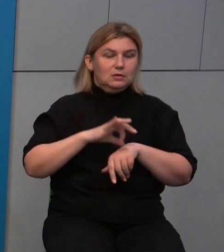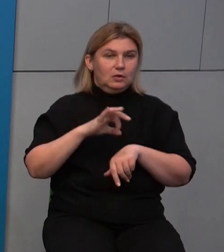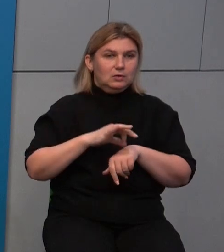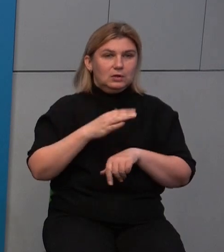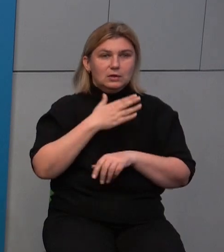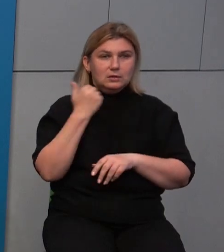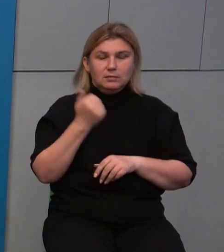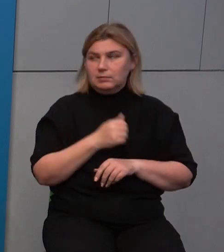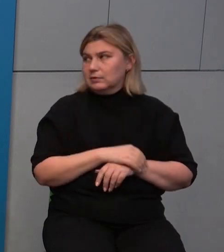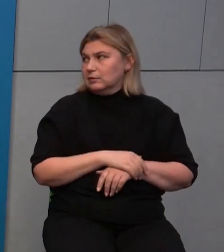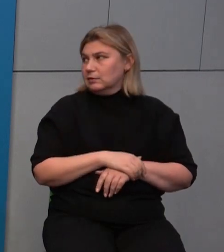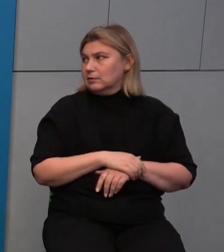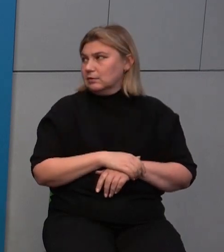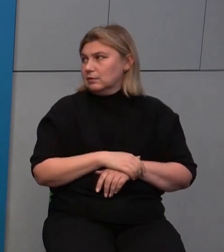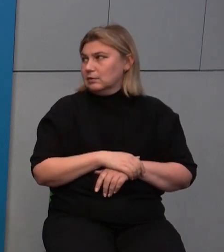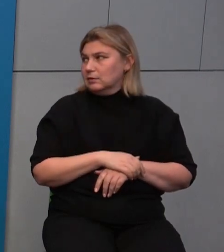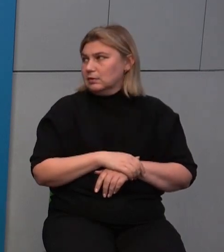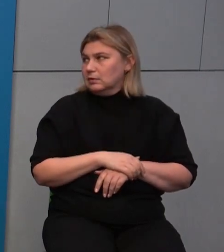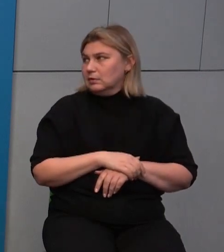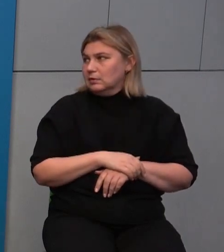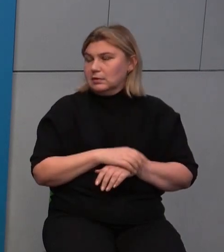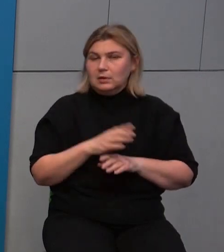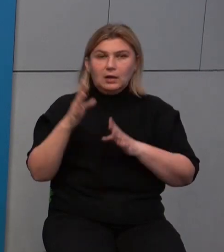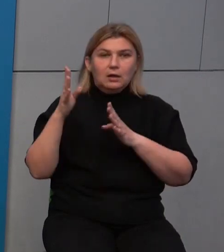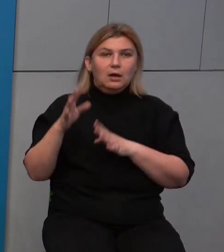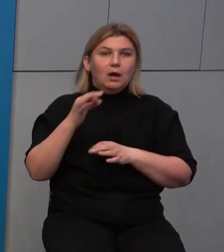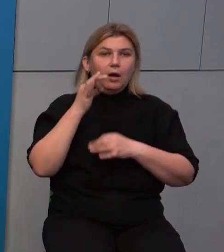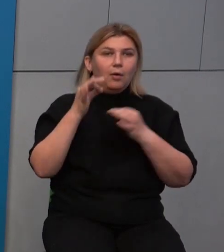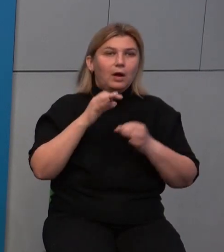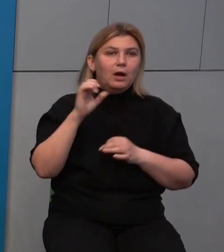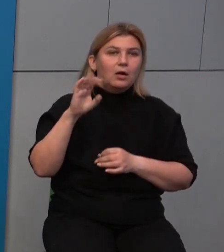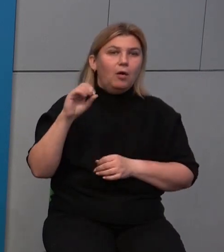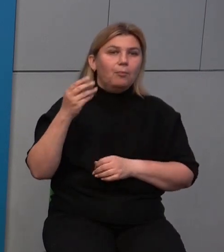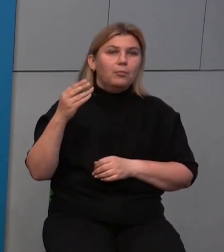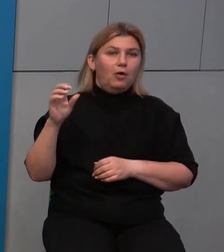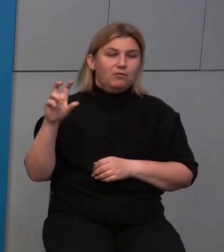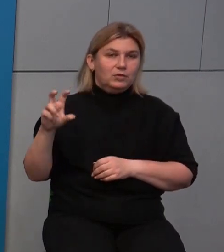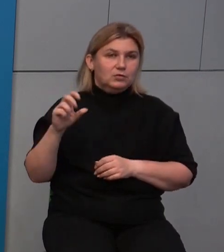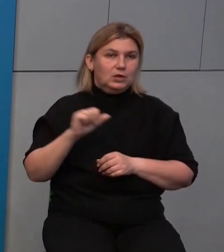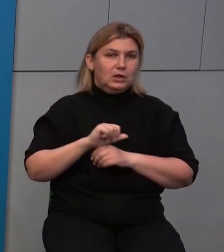Ale postacie z opowiadań Gombrowicza pojawiają się w jego powieściach